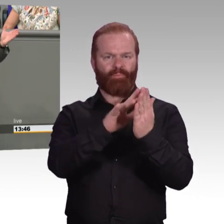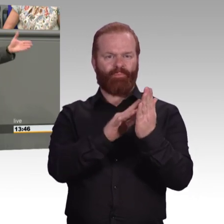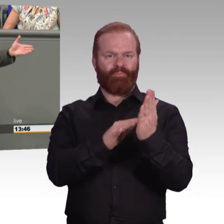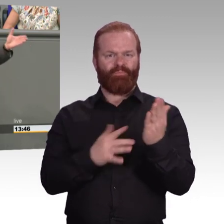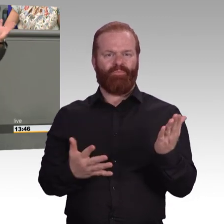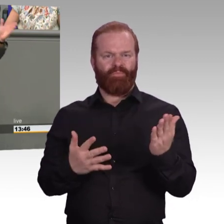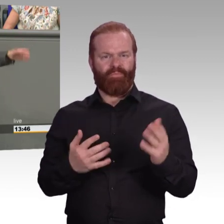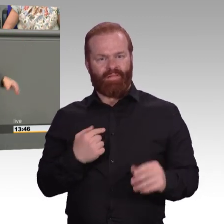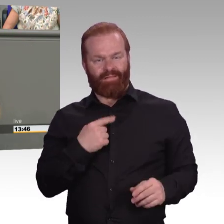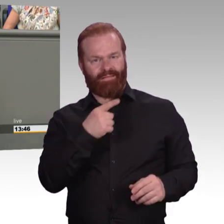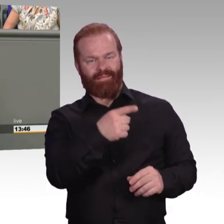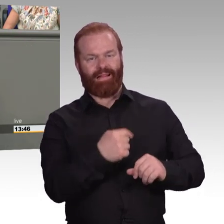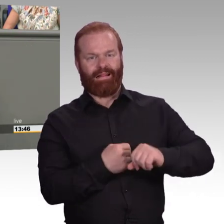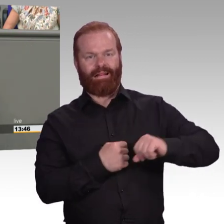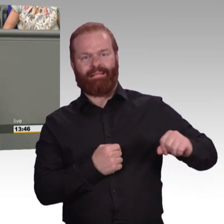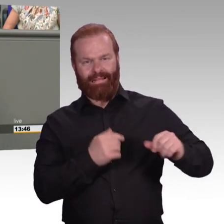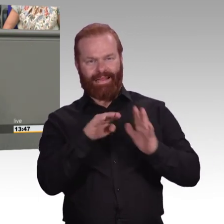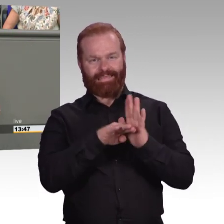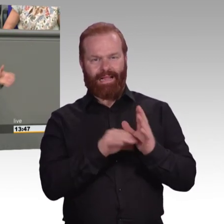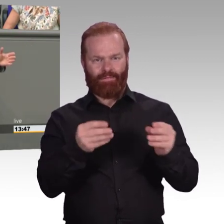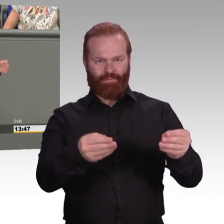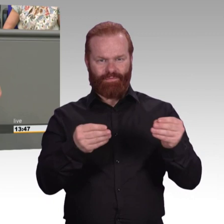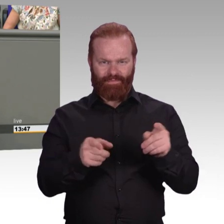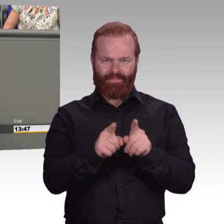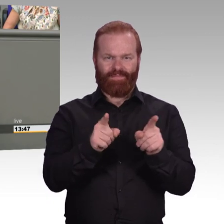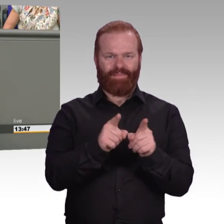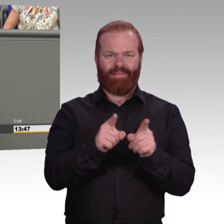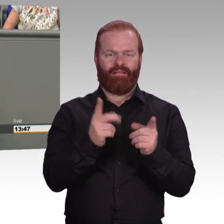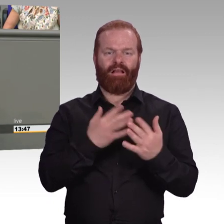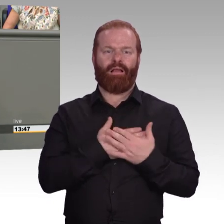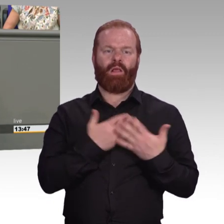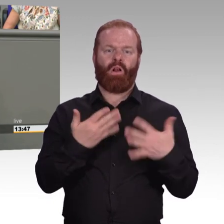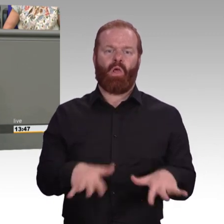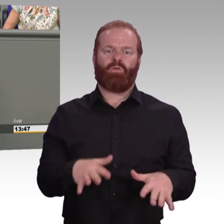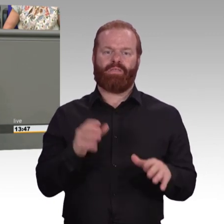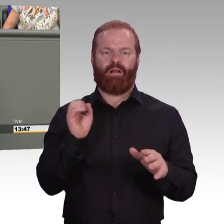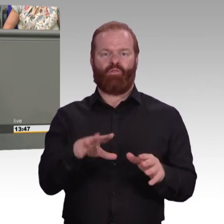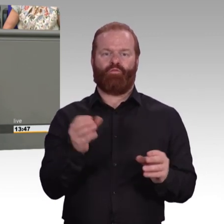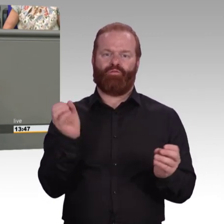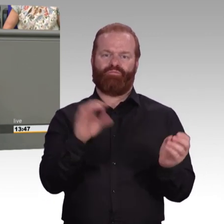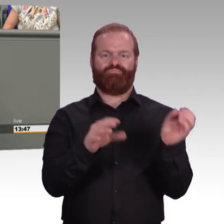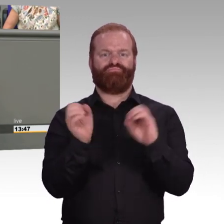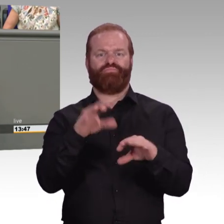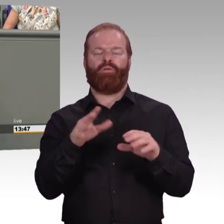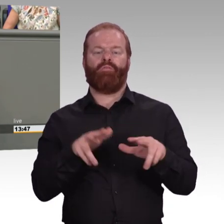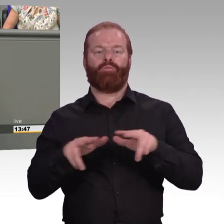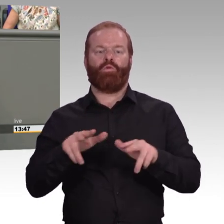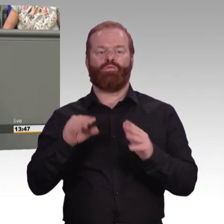Sie zitieren nicht mal die richtige Version des Grundgesetzes, da haben Sie offenbar falsch gegoogelt. Formell etwas besser, liebe Grüne, ist Ihr Antrag,